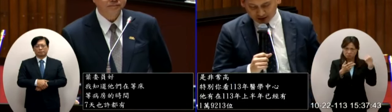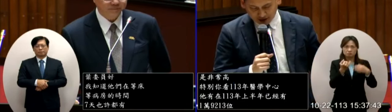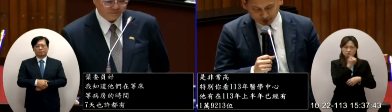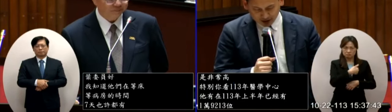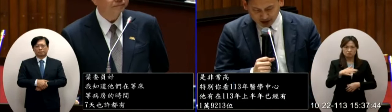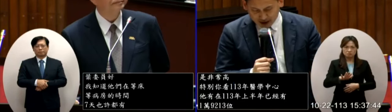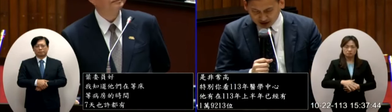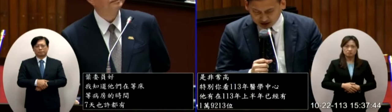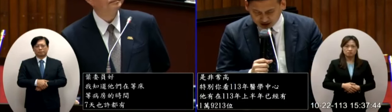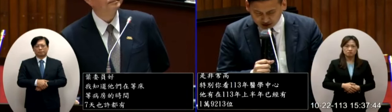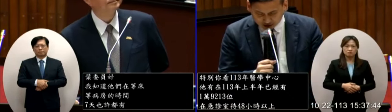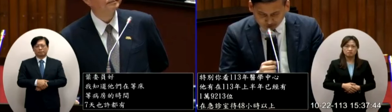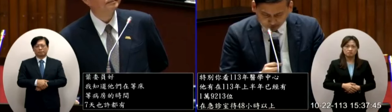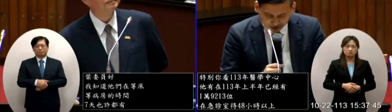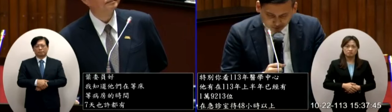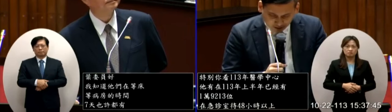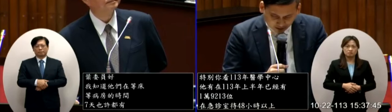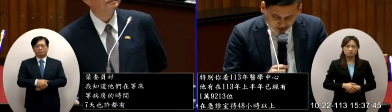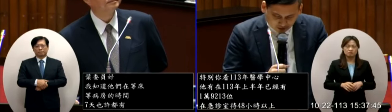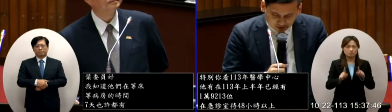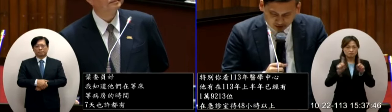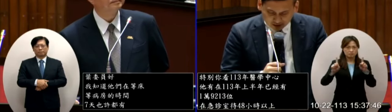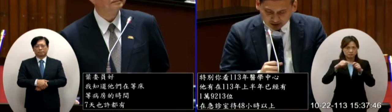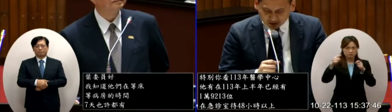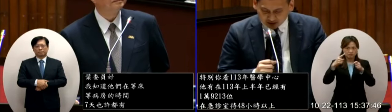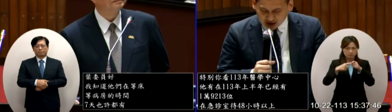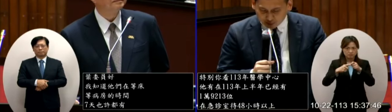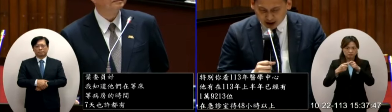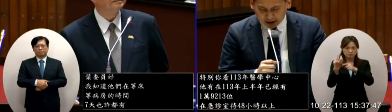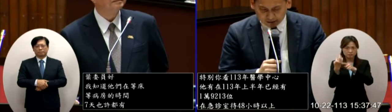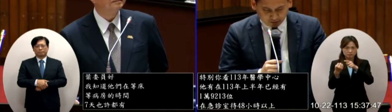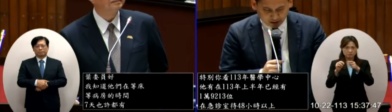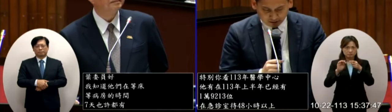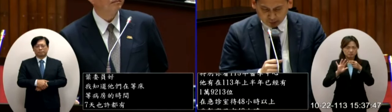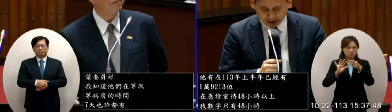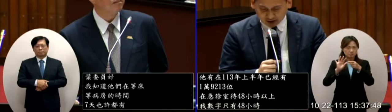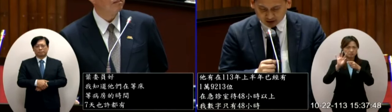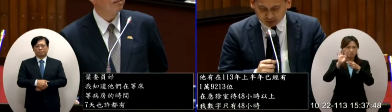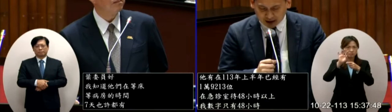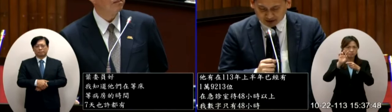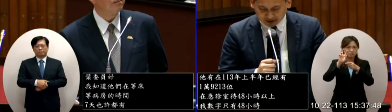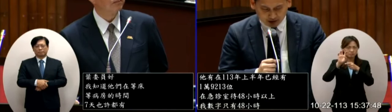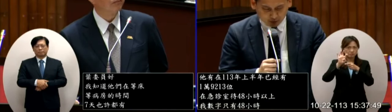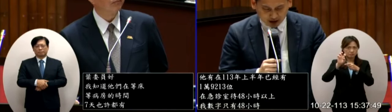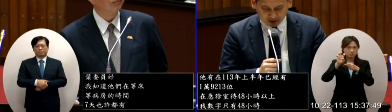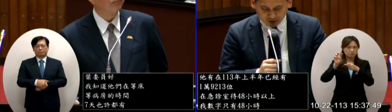你看111年比例是7.3% 到了112年8.3%